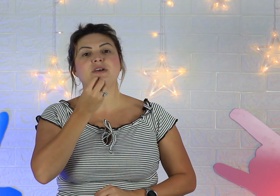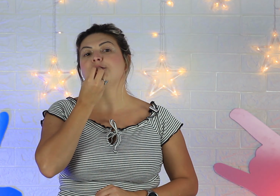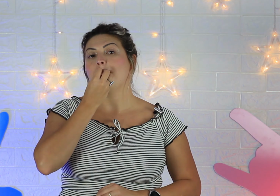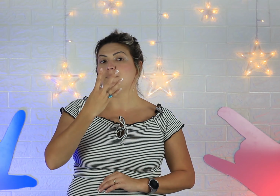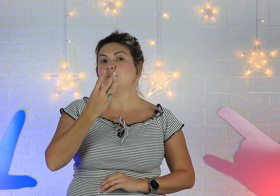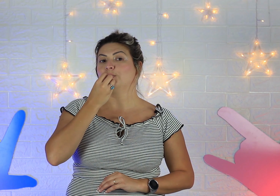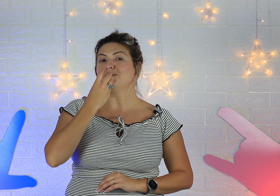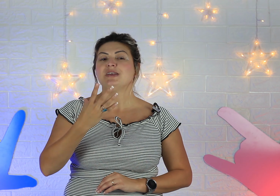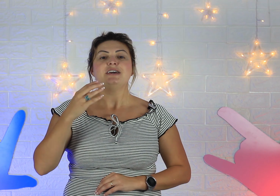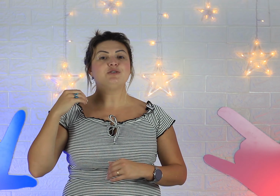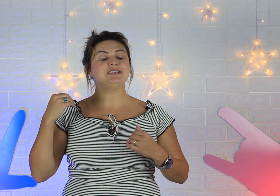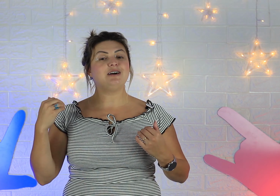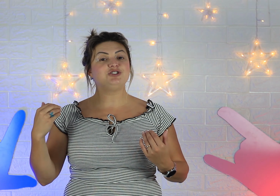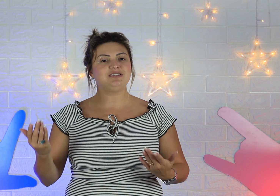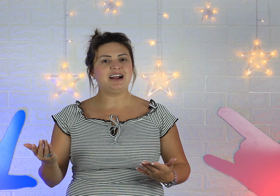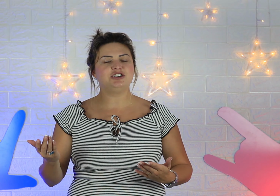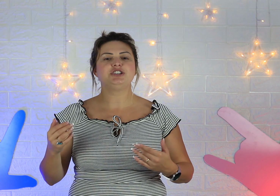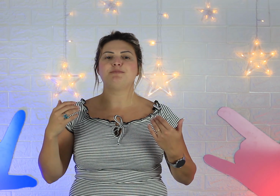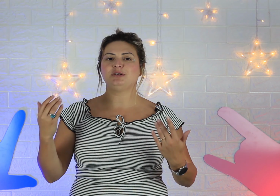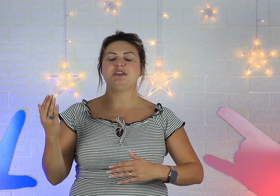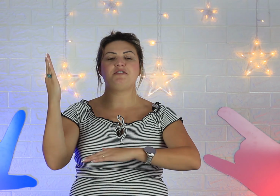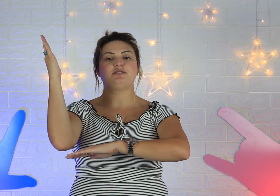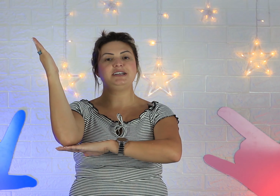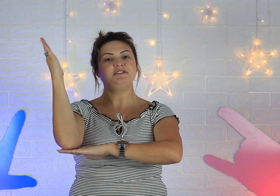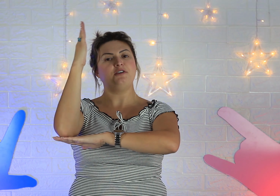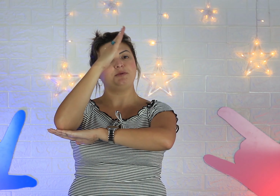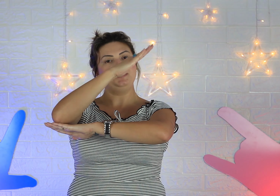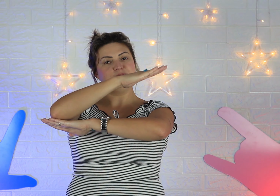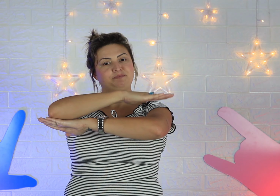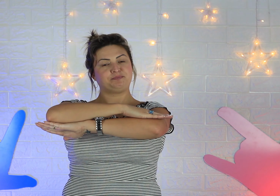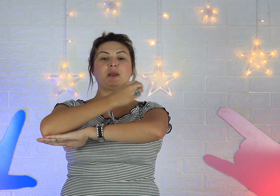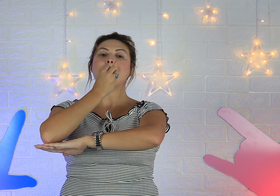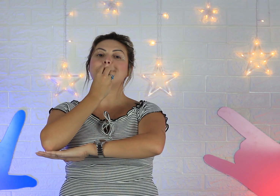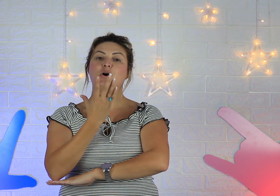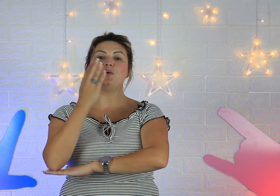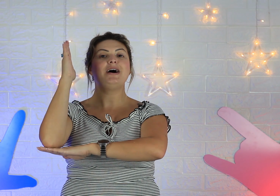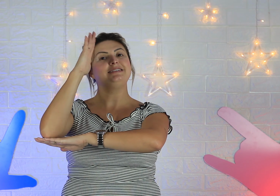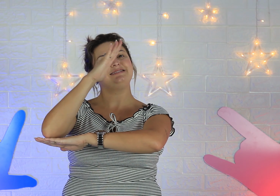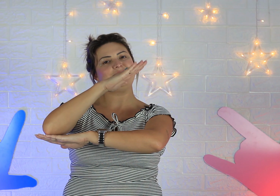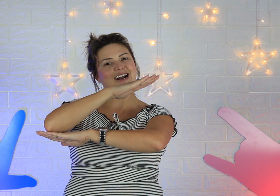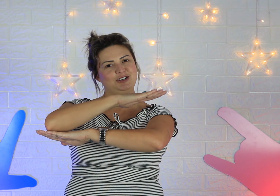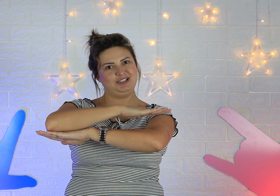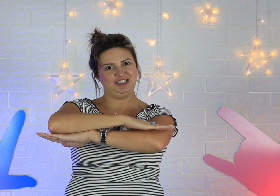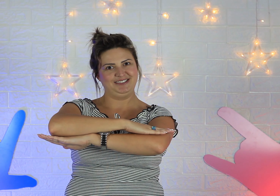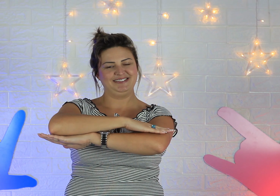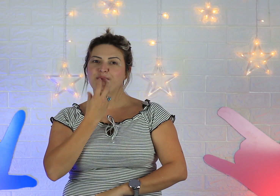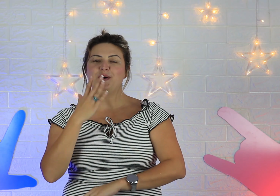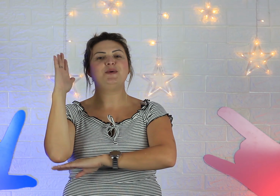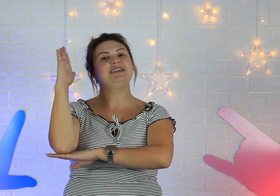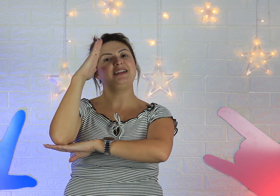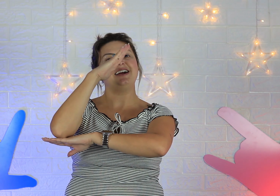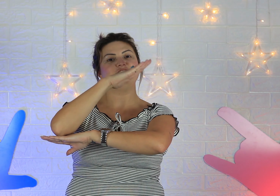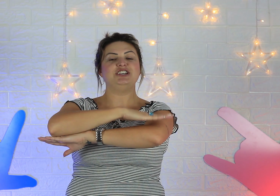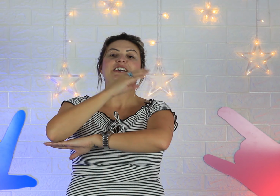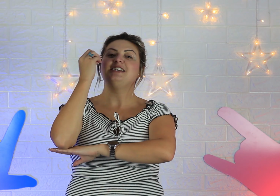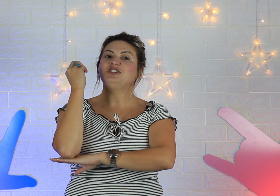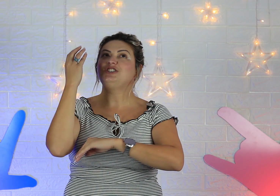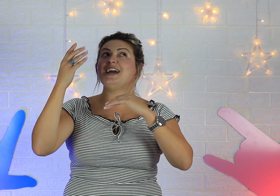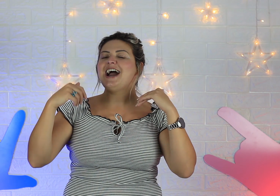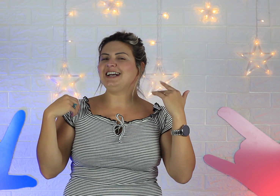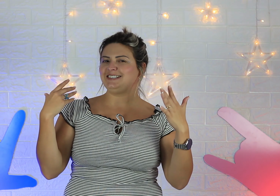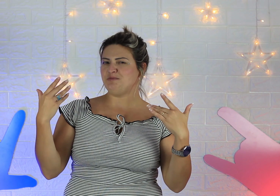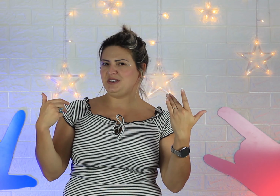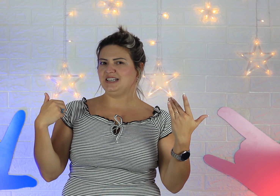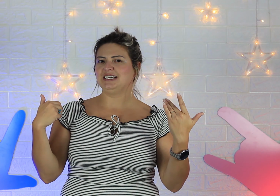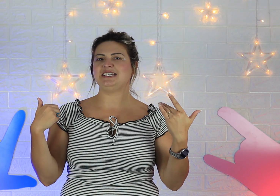bom e o sinal de tarde que pode ser feito dessa forma boa tarde boa tarde que a gente assimila